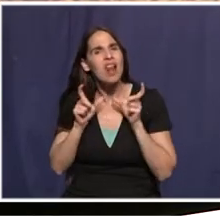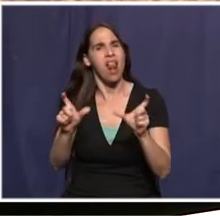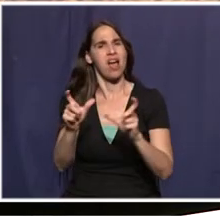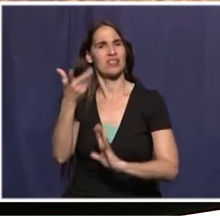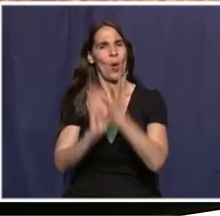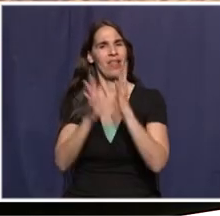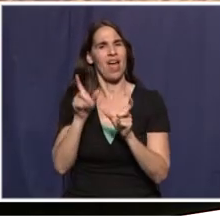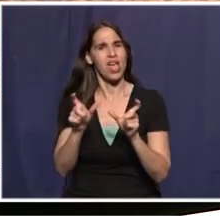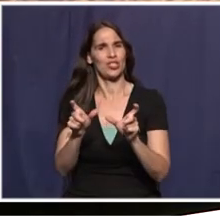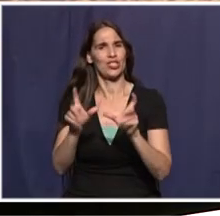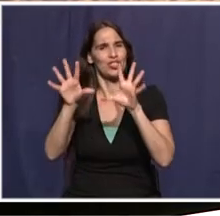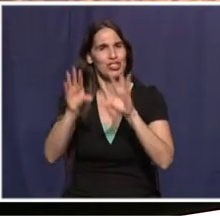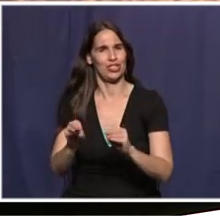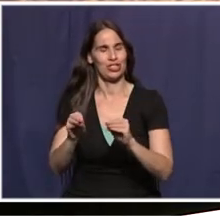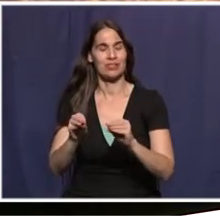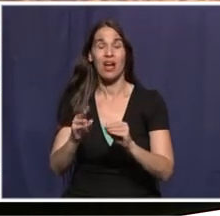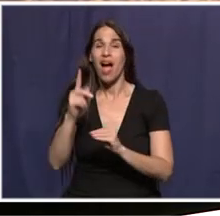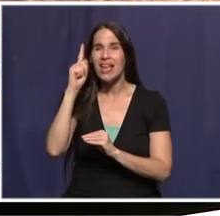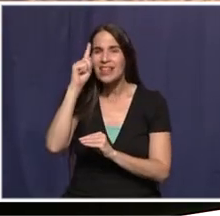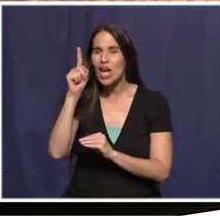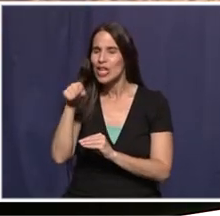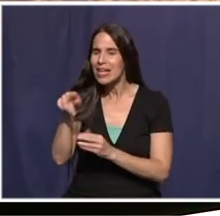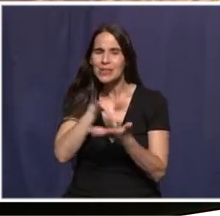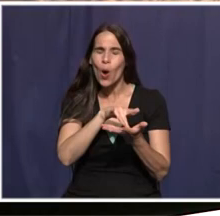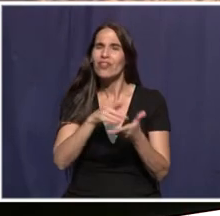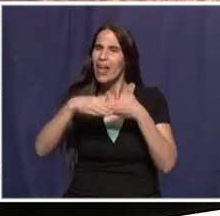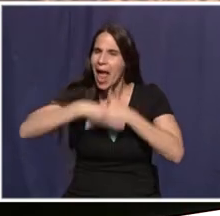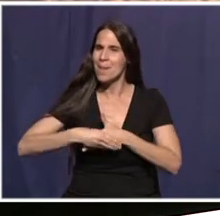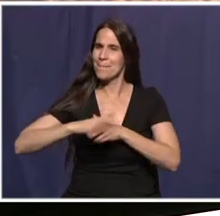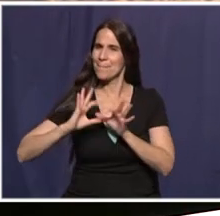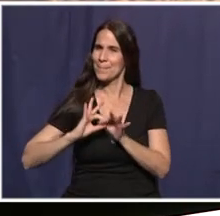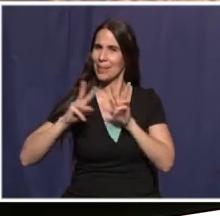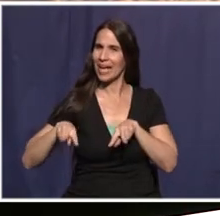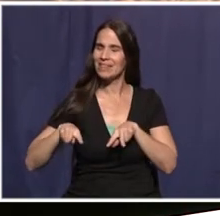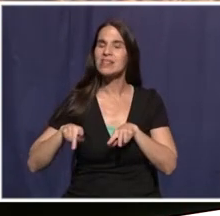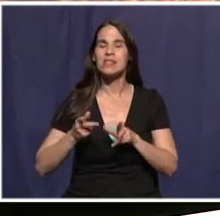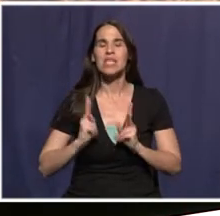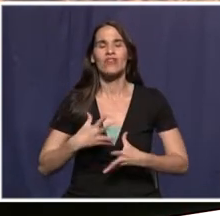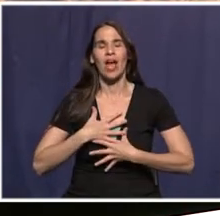הידיעה הזו שהן שם, והן בעלות ברית, معرفة أنهما هناك، وهما متحالفتان، הידיעה הזו אפשרה לי לנשום בתוך טלטלת הפחד, هذا الأمر جعلني أتنفس ضمن صدمة الخوف،